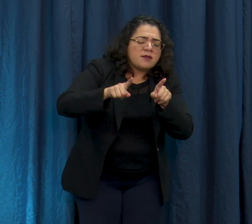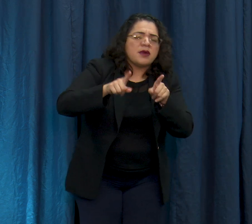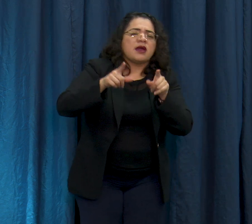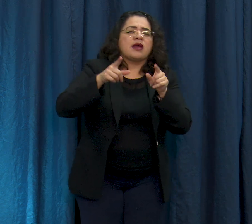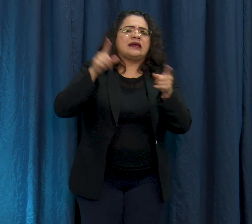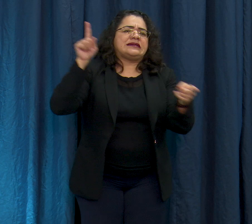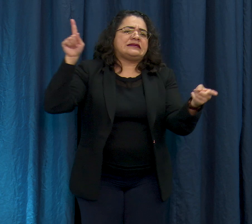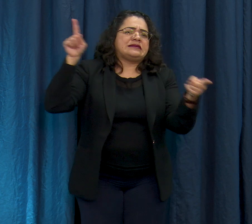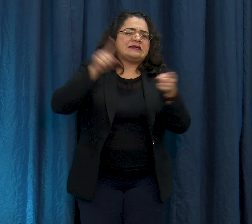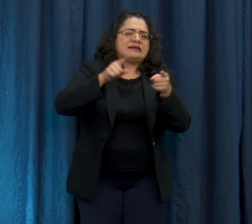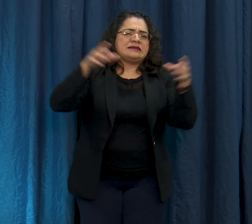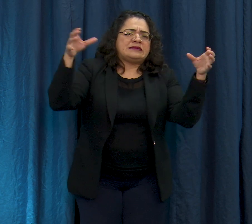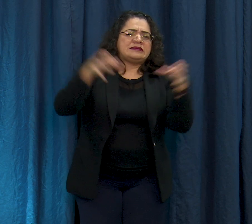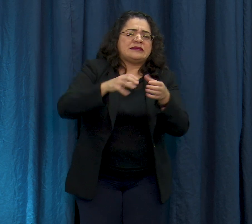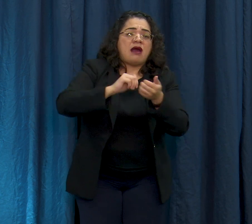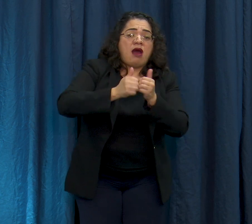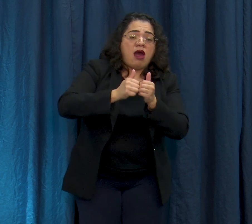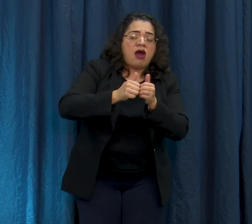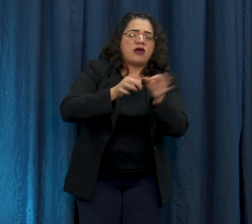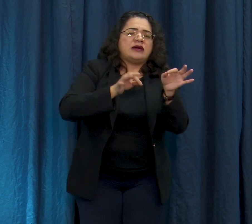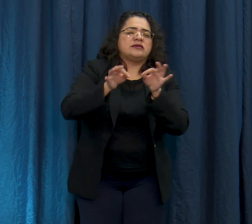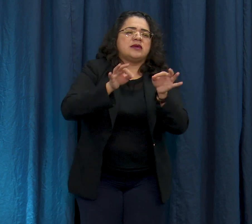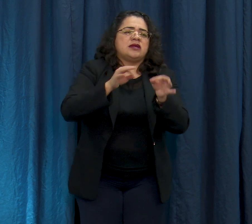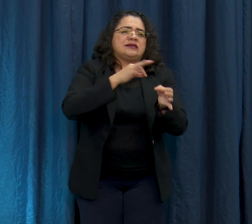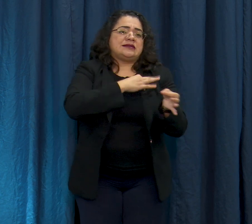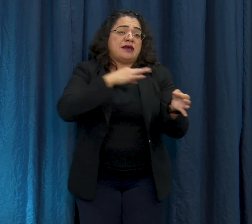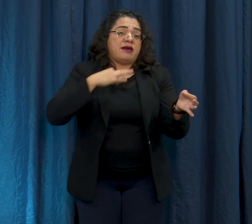our case a tome en medidas de control de infección para evitar la mayor